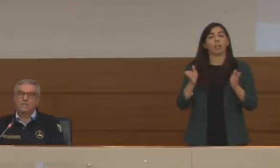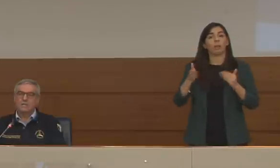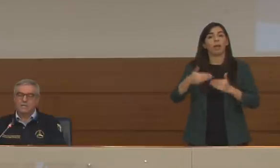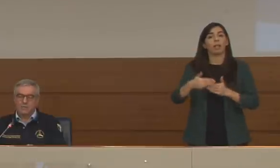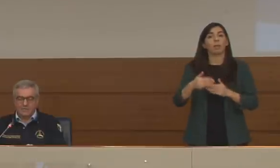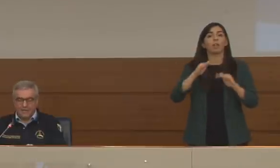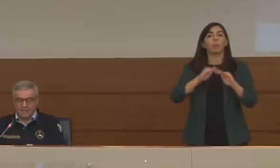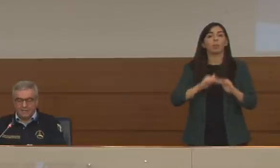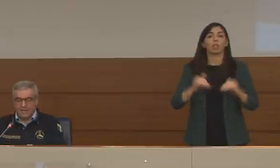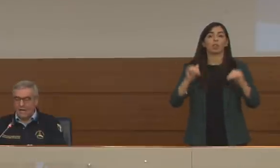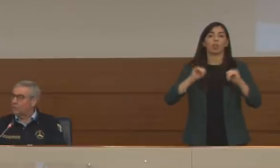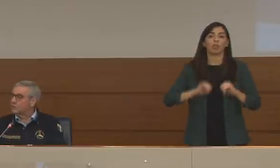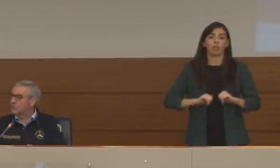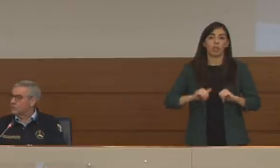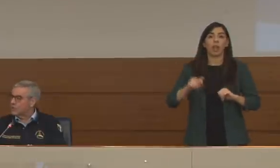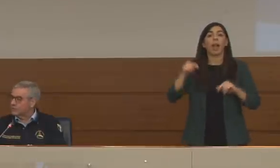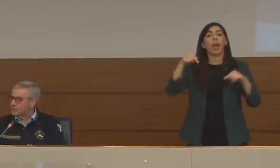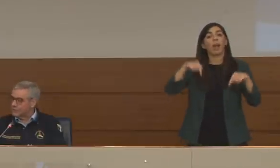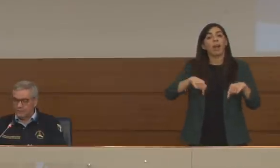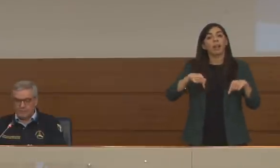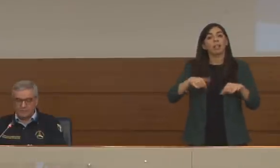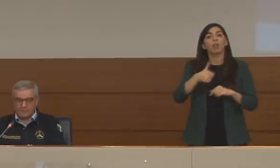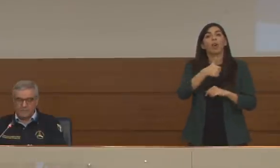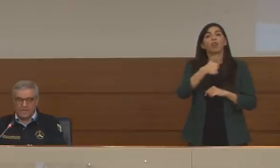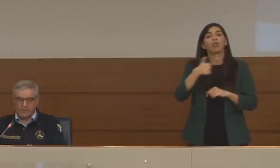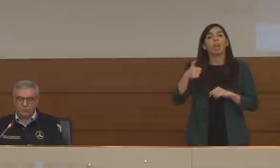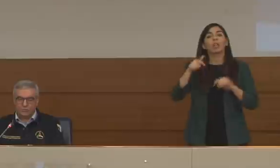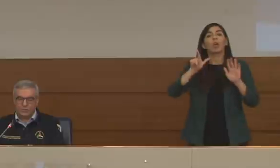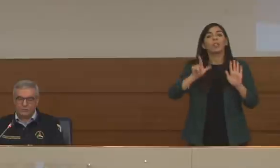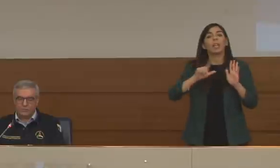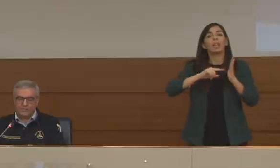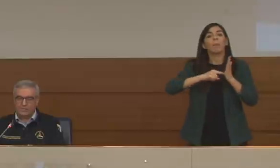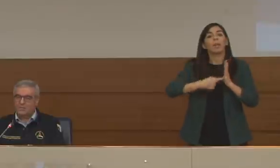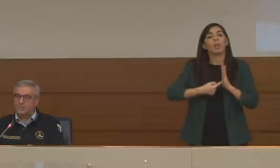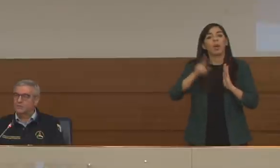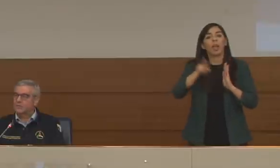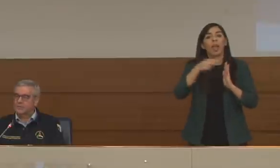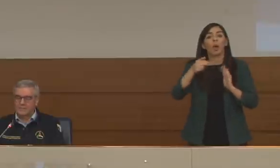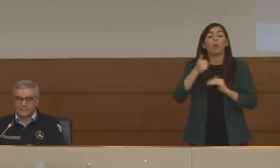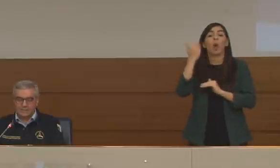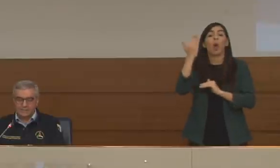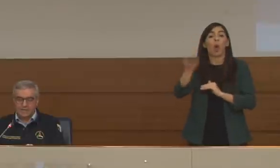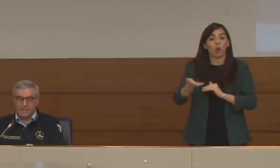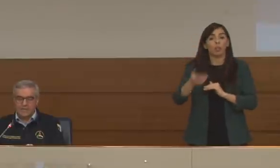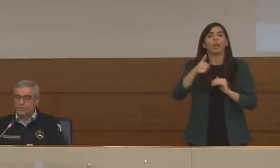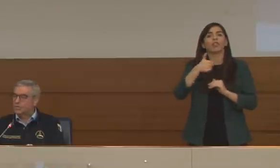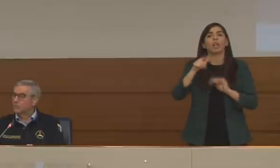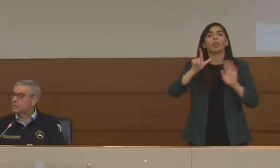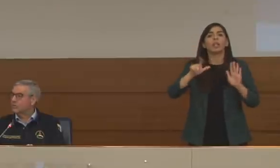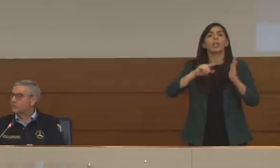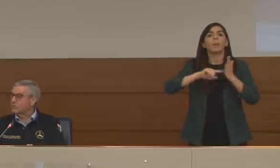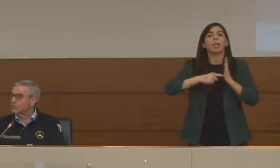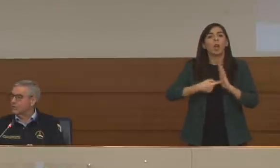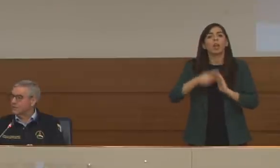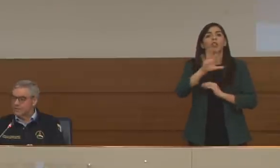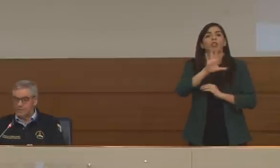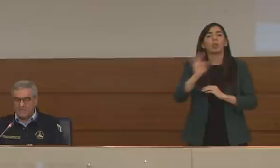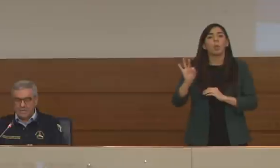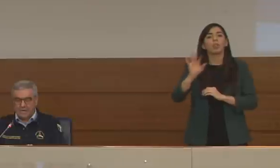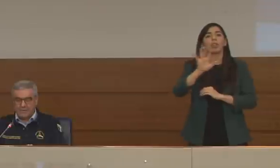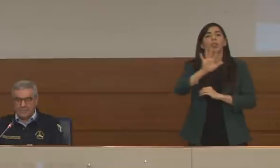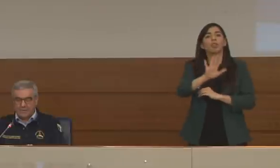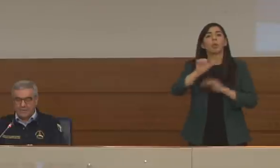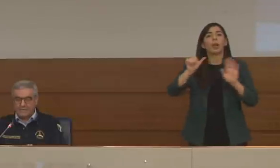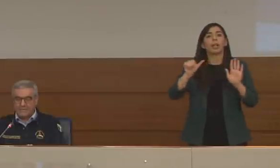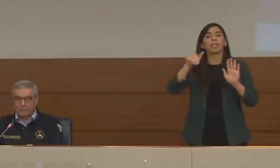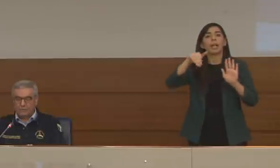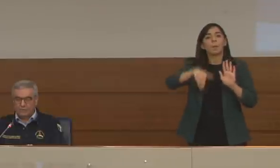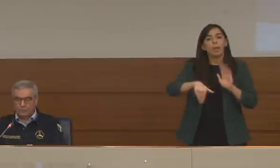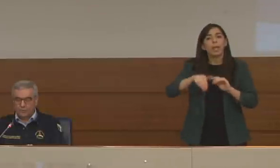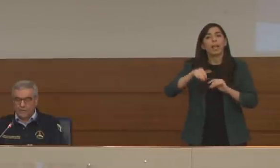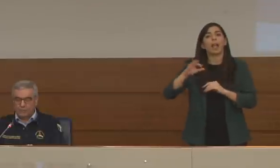Siamo arrivati a oltre 107 milioni di euro, 107 milioni, per l'esattezza, e 556.081 euro.